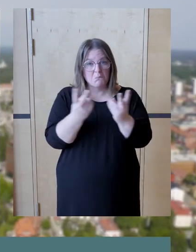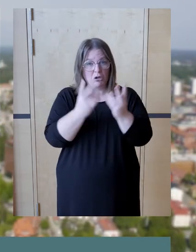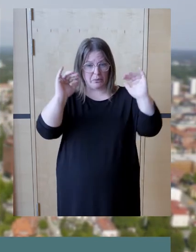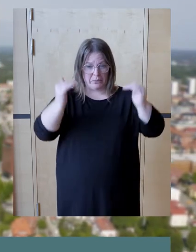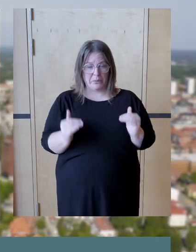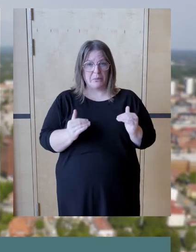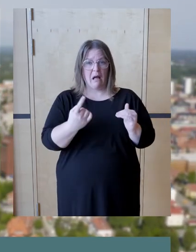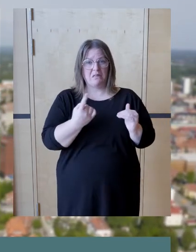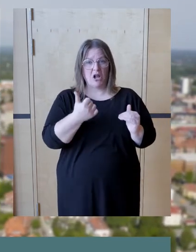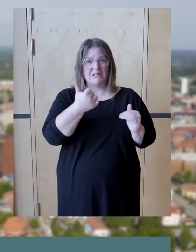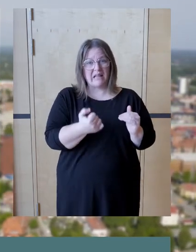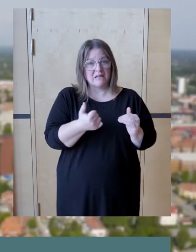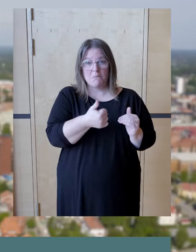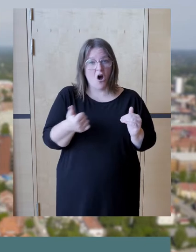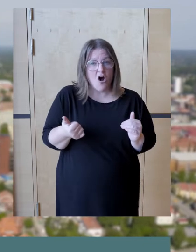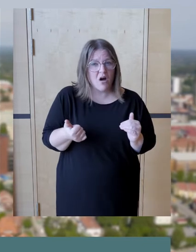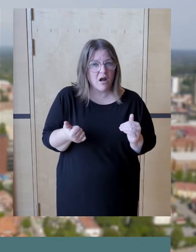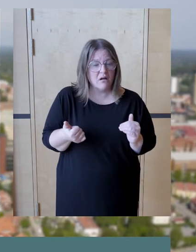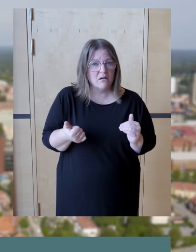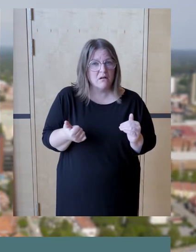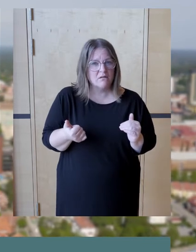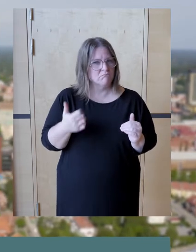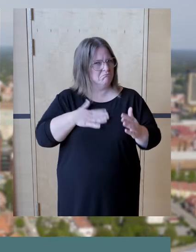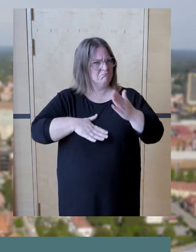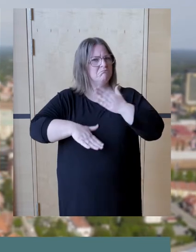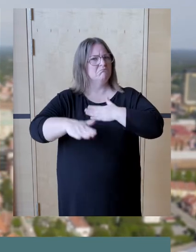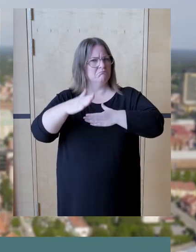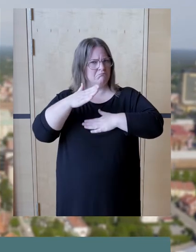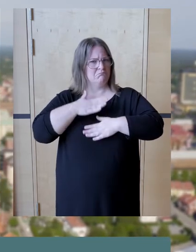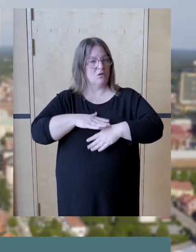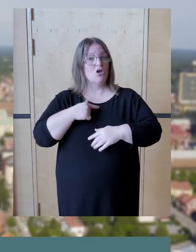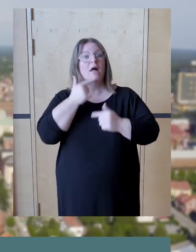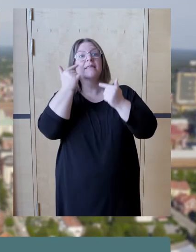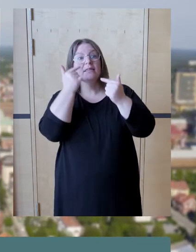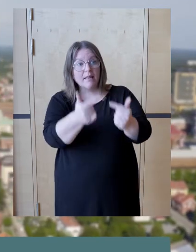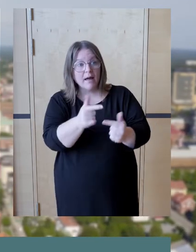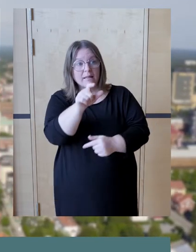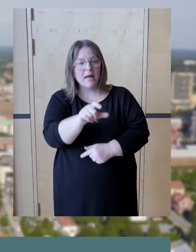Det är mycket intressant Sen vill jag tacka Håkan Andersson och Anette Lindgren